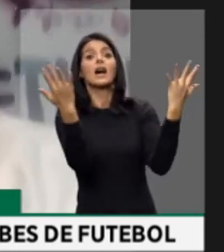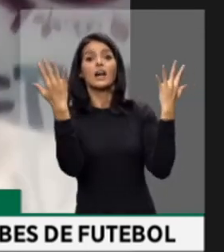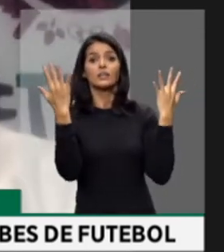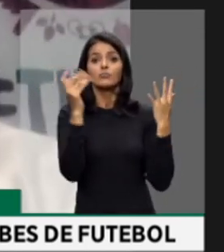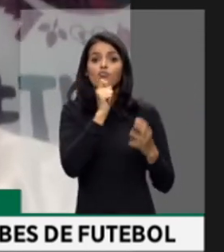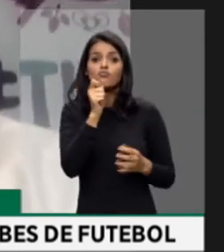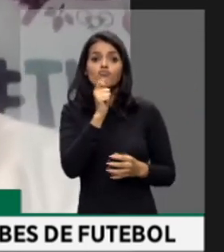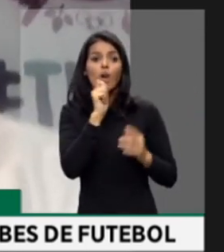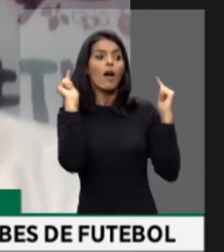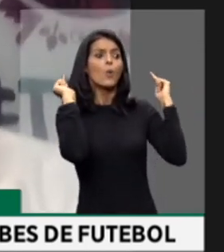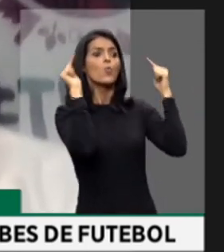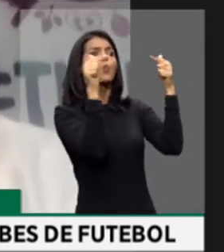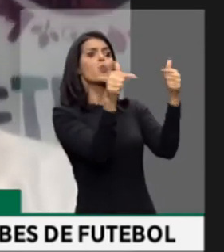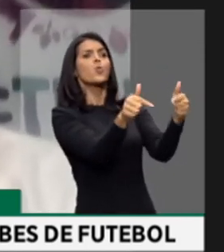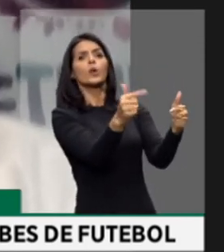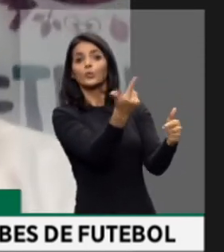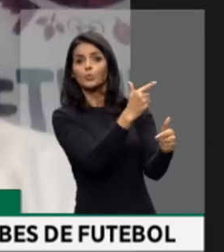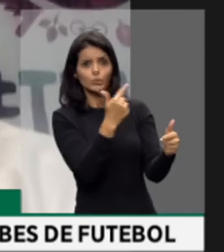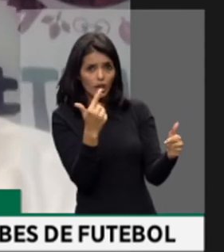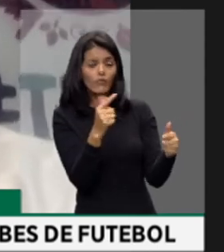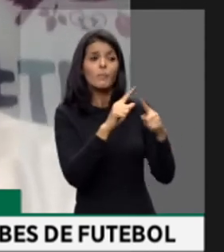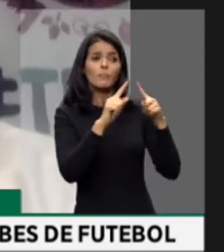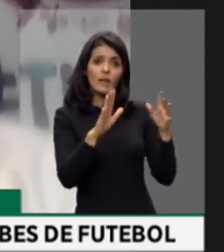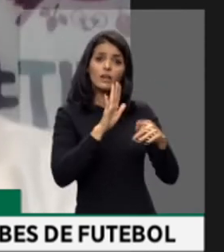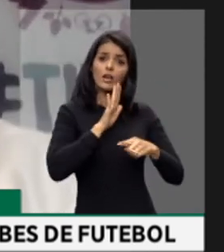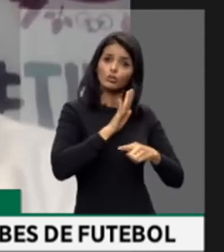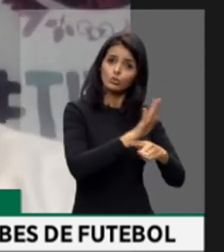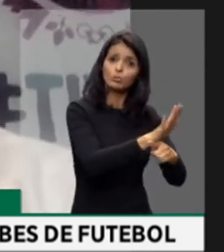FEDERAÇÕES E SE DESTINAR AOS EX-ATLETAS. É UMA QUESTÃO DE MEMÓRIA, DA BOA MEMÓRIA DO